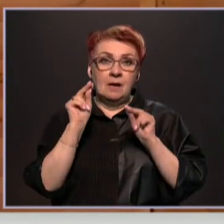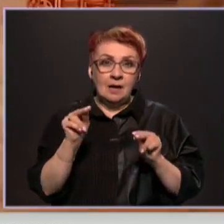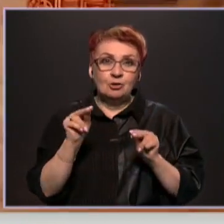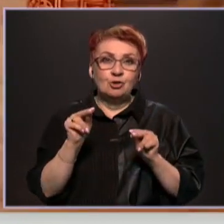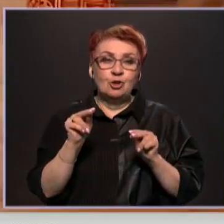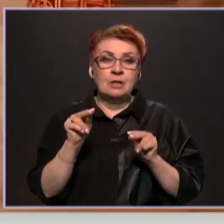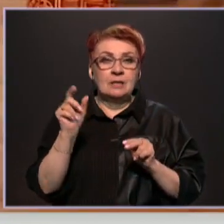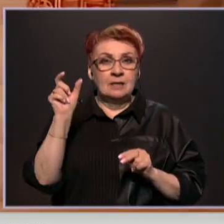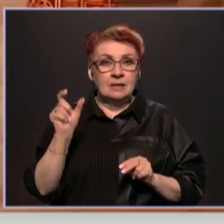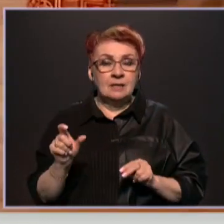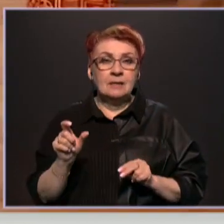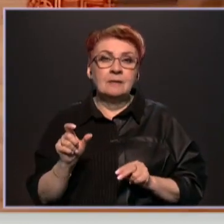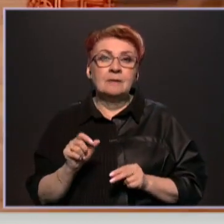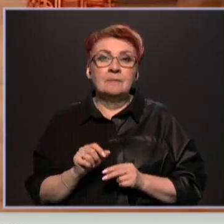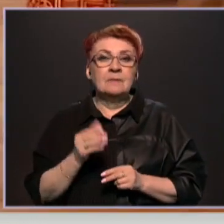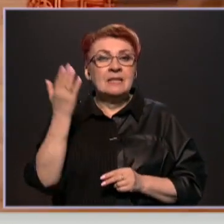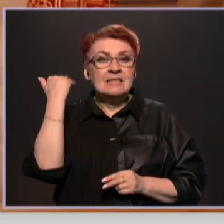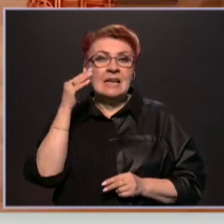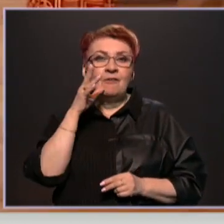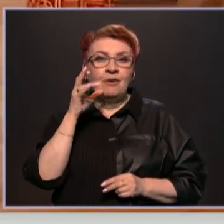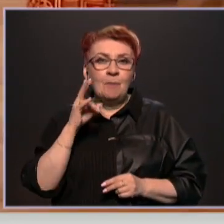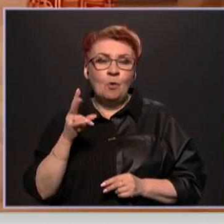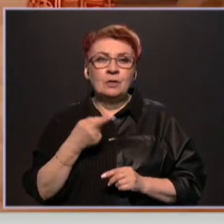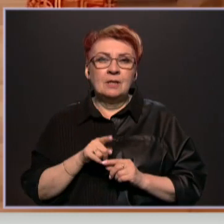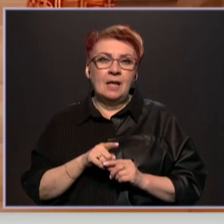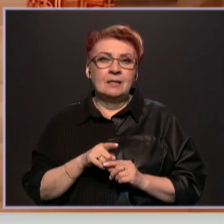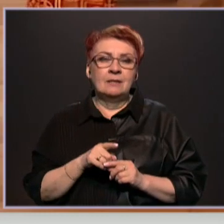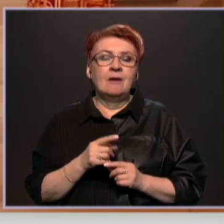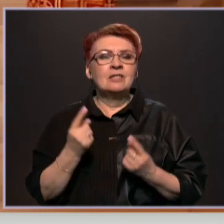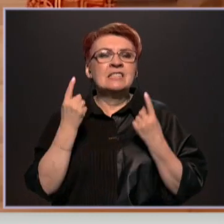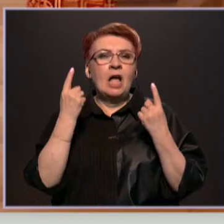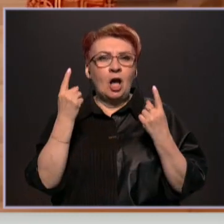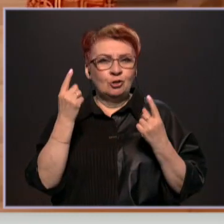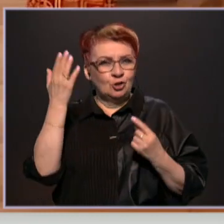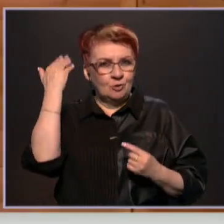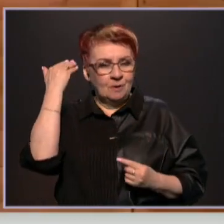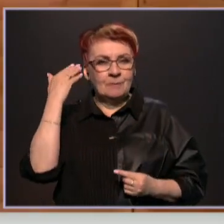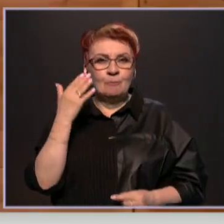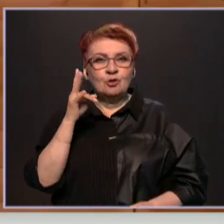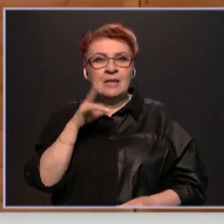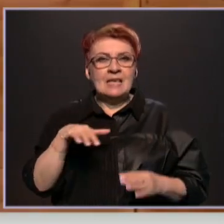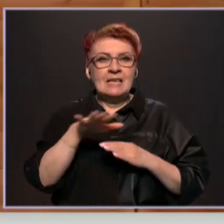благочинные тех времен Конечно была очень значимая фигура поскольку епархии были просто гигантских